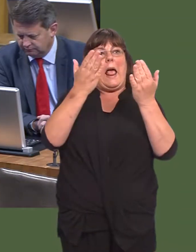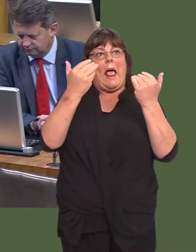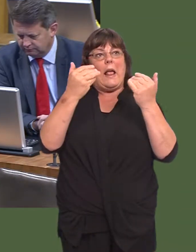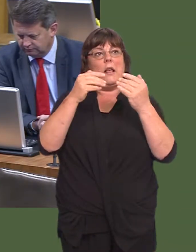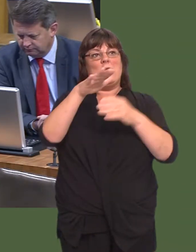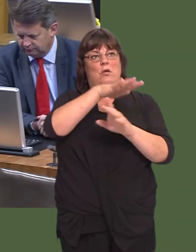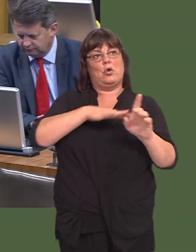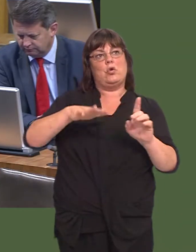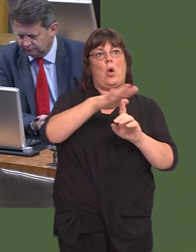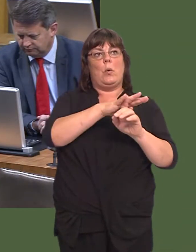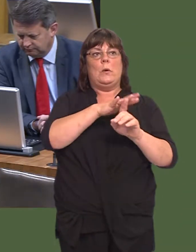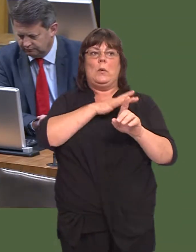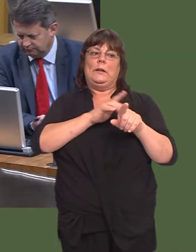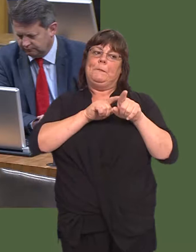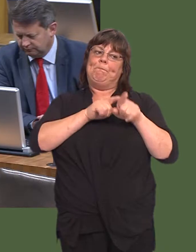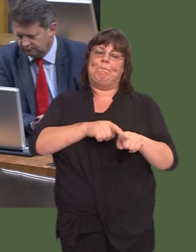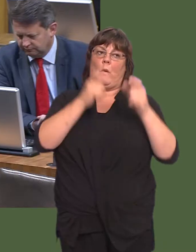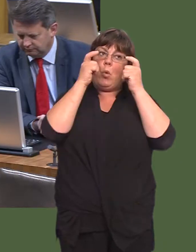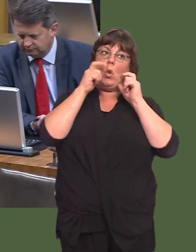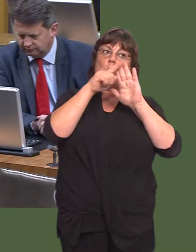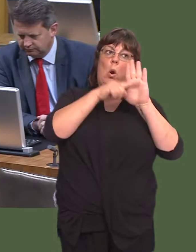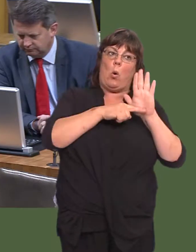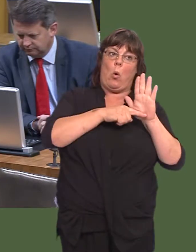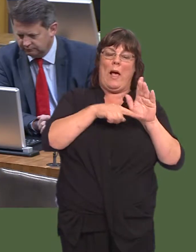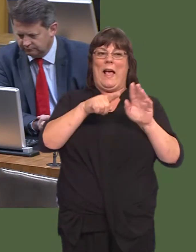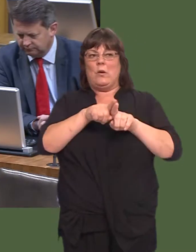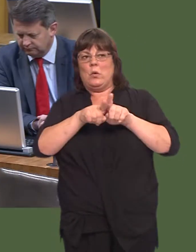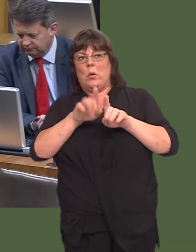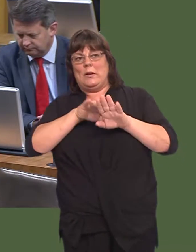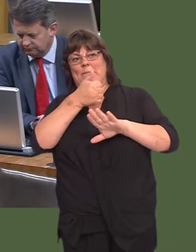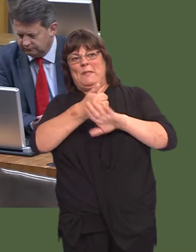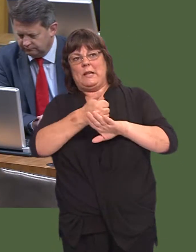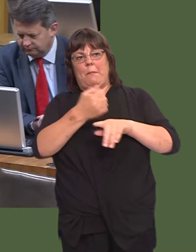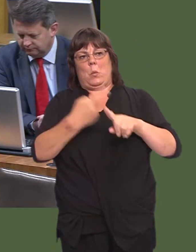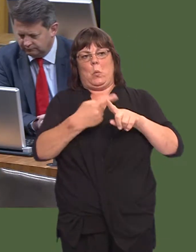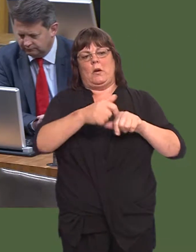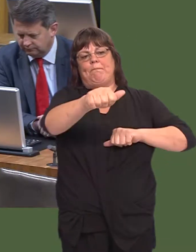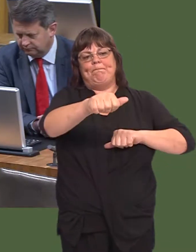compliance before other measures, and in the shortest possible time, we will set out how